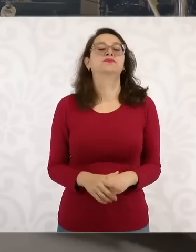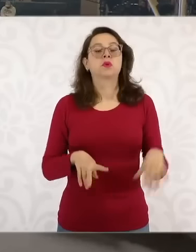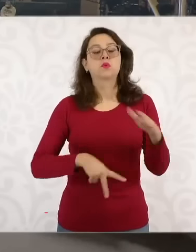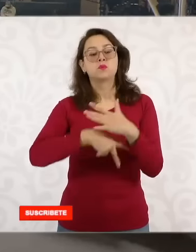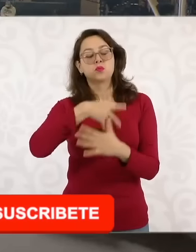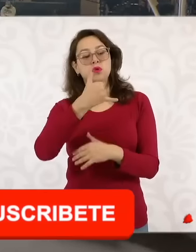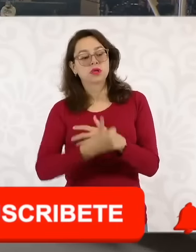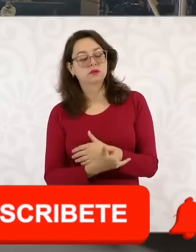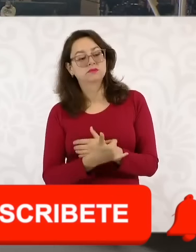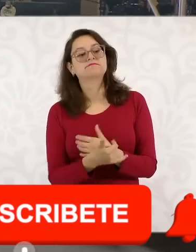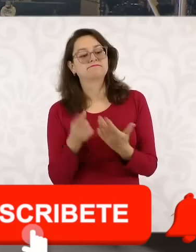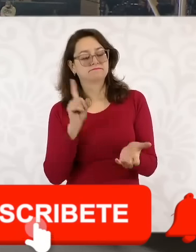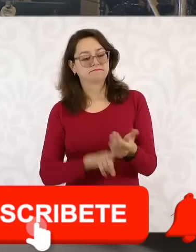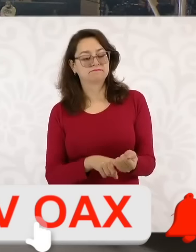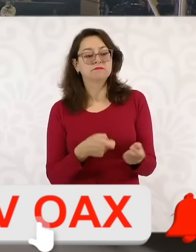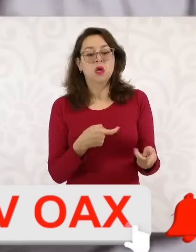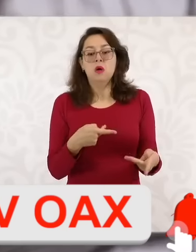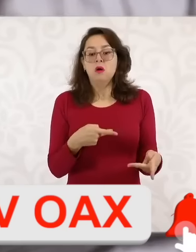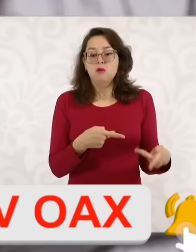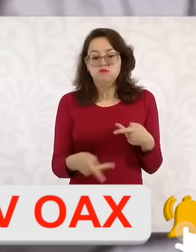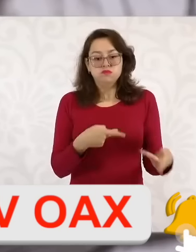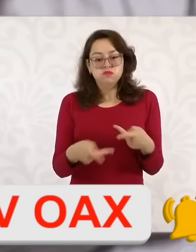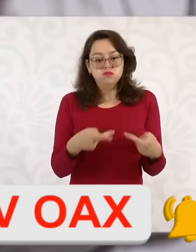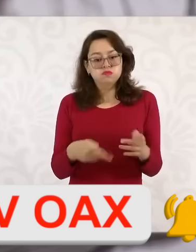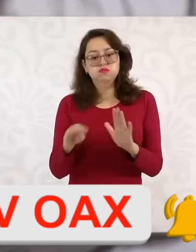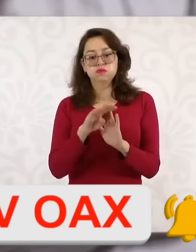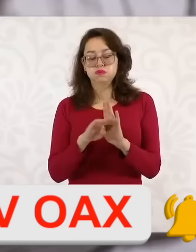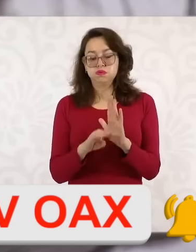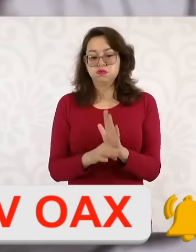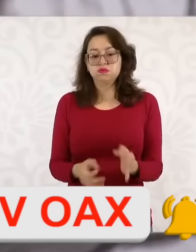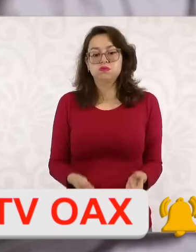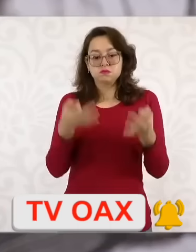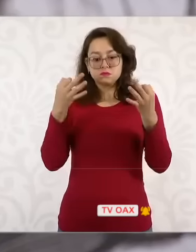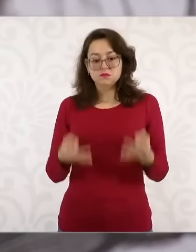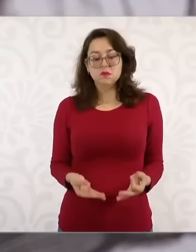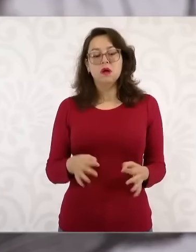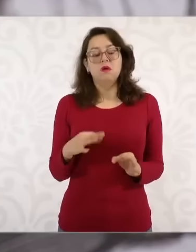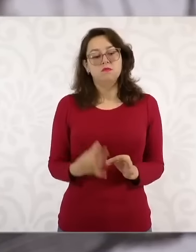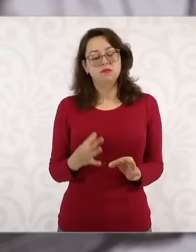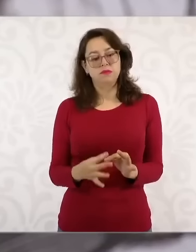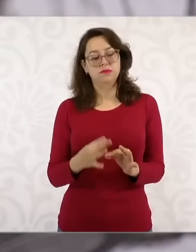también representan una planeación que prioriza estabilidad, eficiencia y uso responsable de la